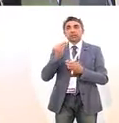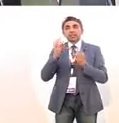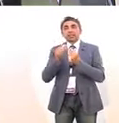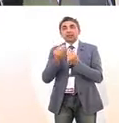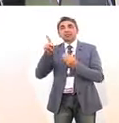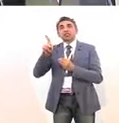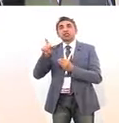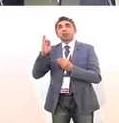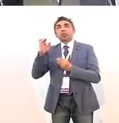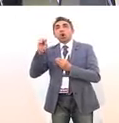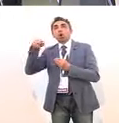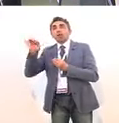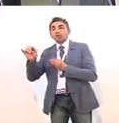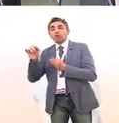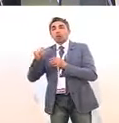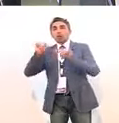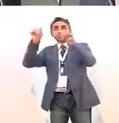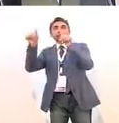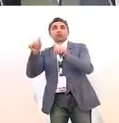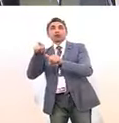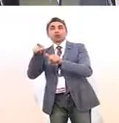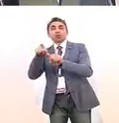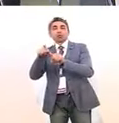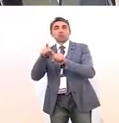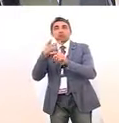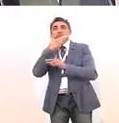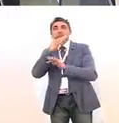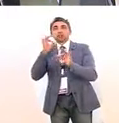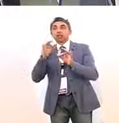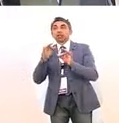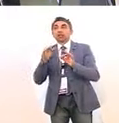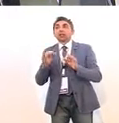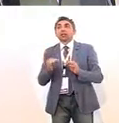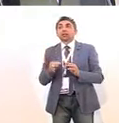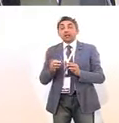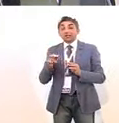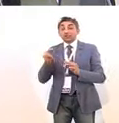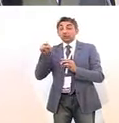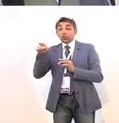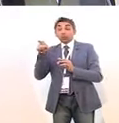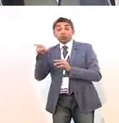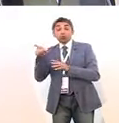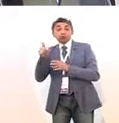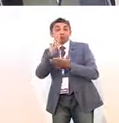forse una delle figure più impressionanti. Etty Hillesum scrive delle parole piene di